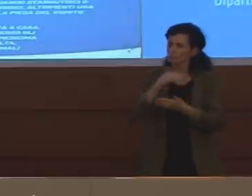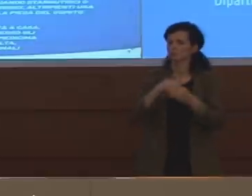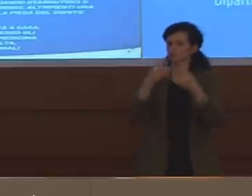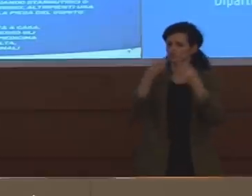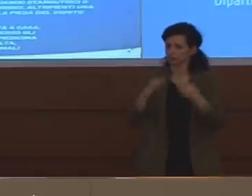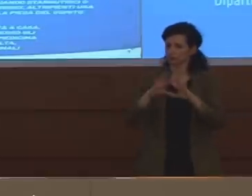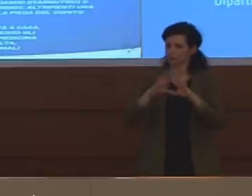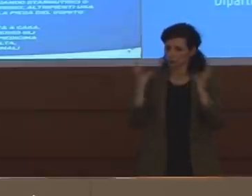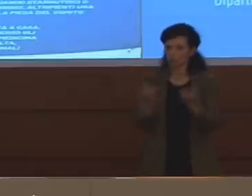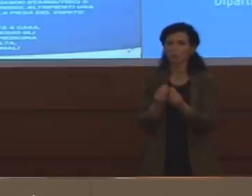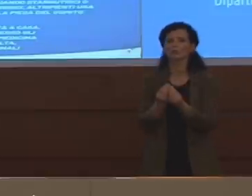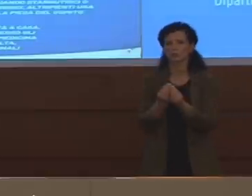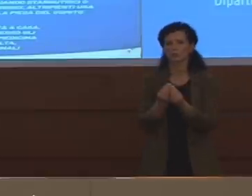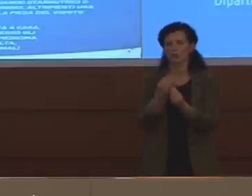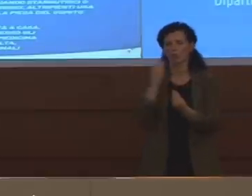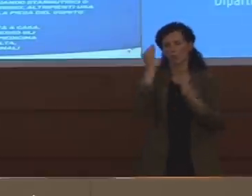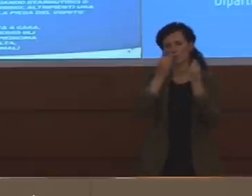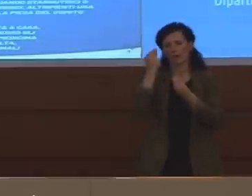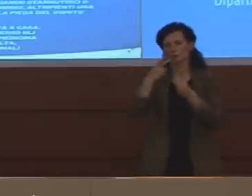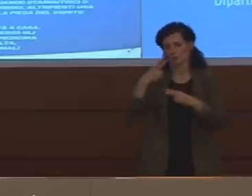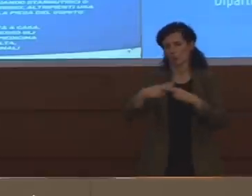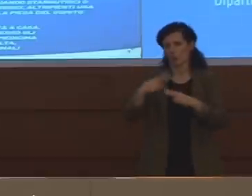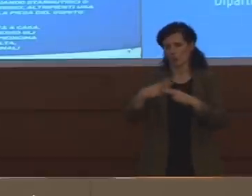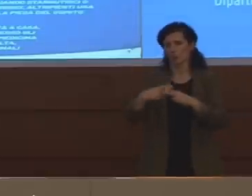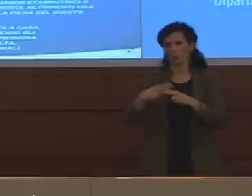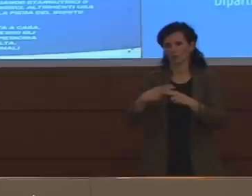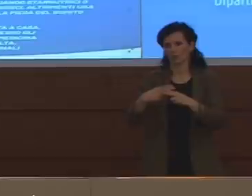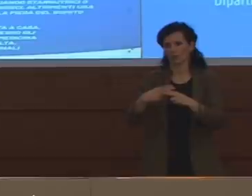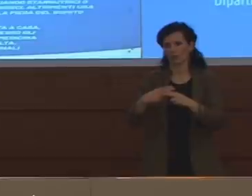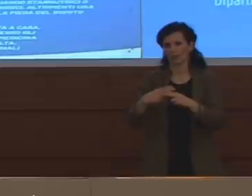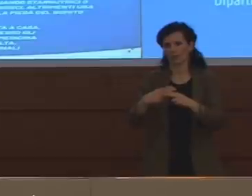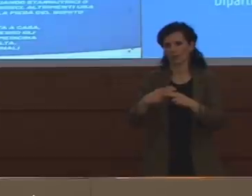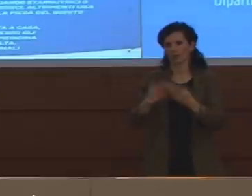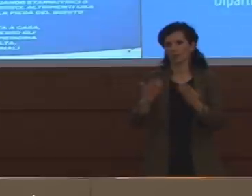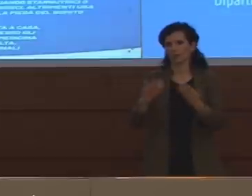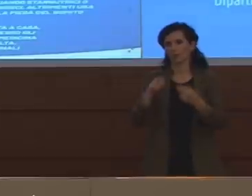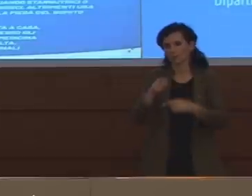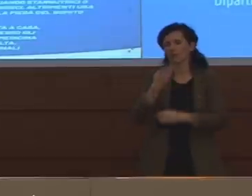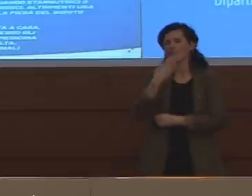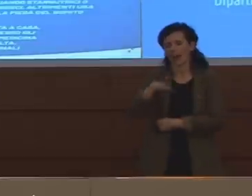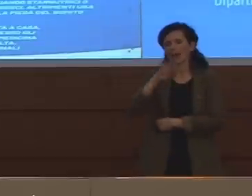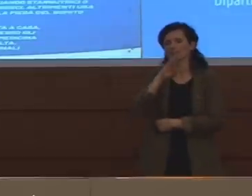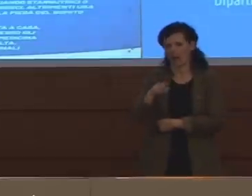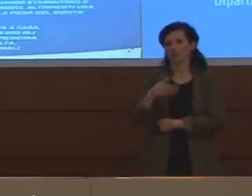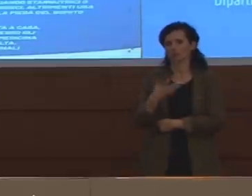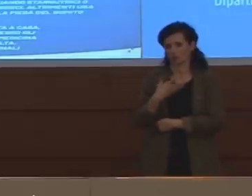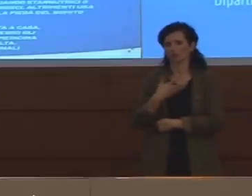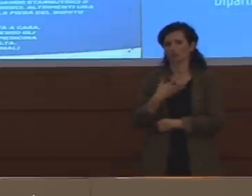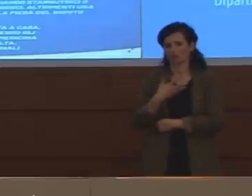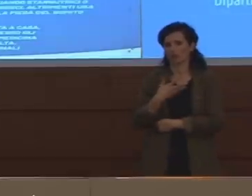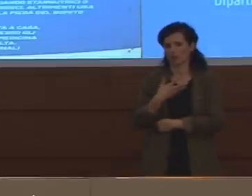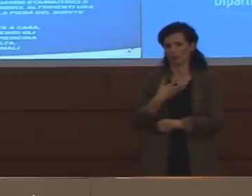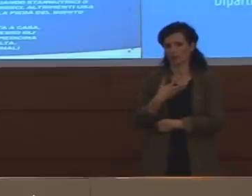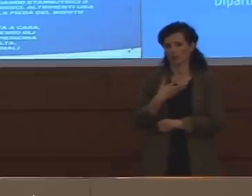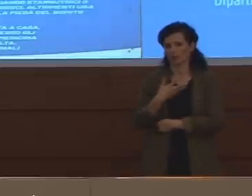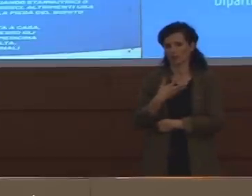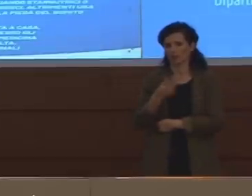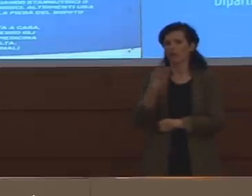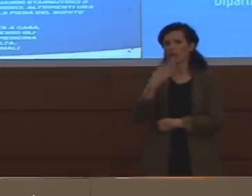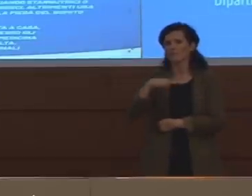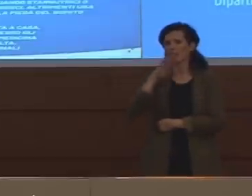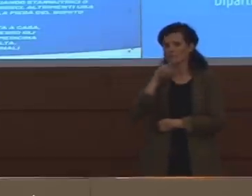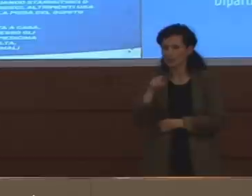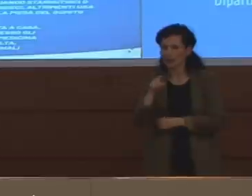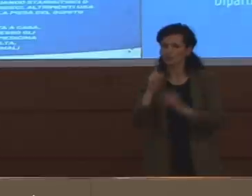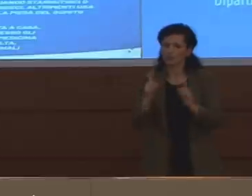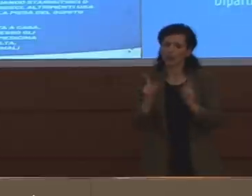meglio e più compiutamente definire i vantaggi e valorizzare i medesimi offerti dalla app.